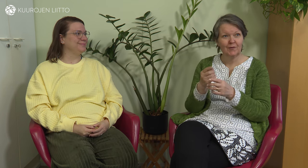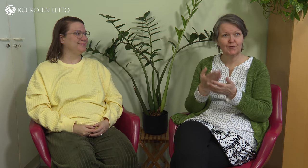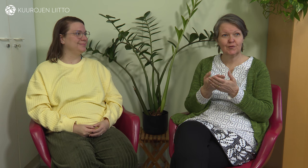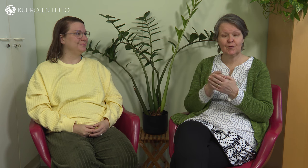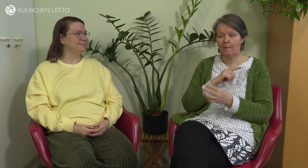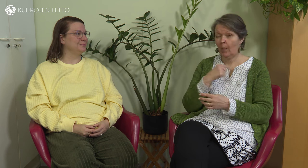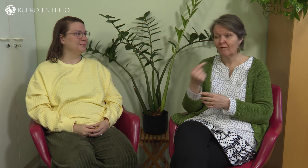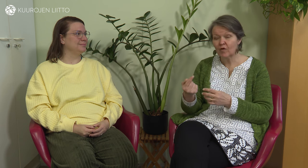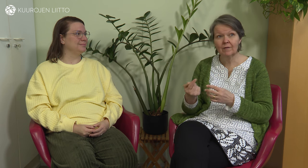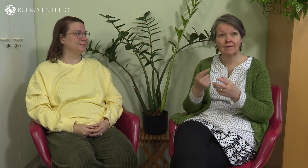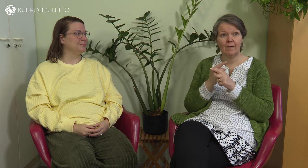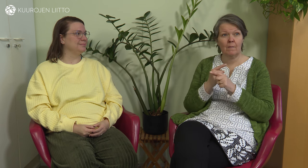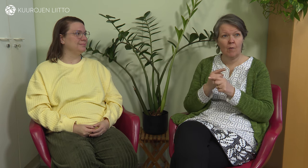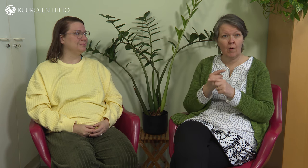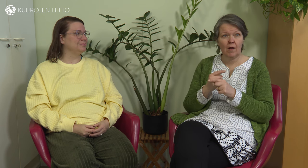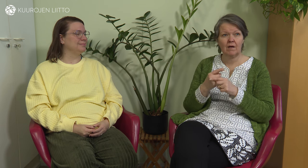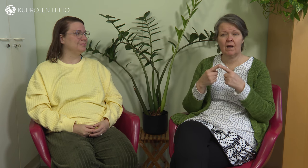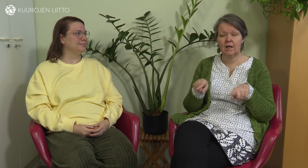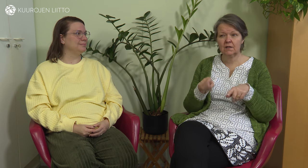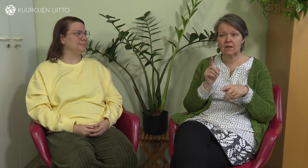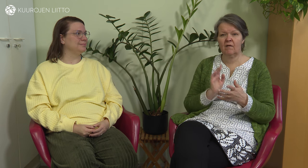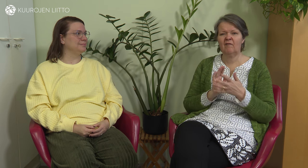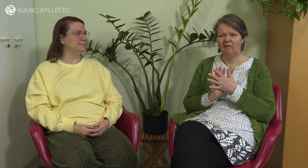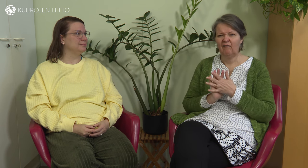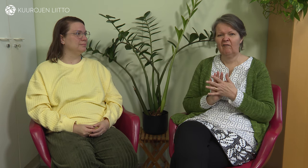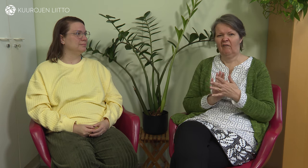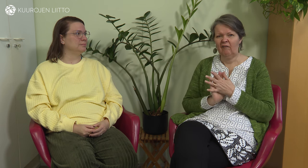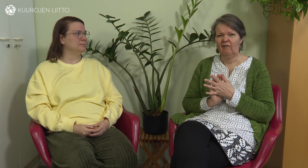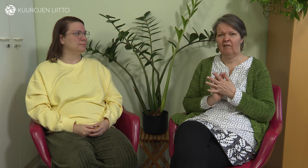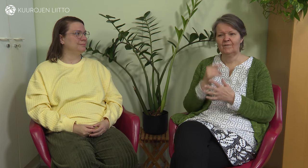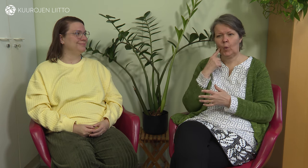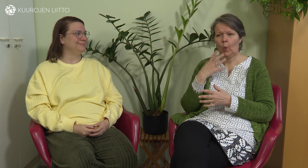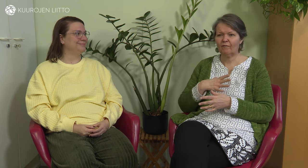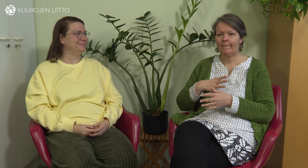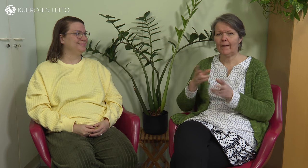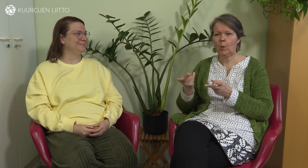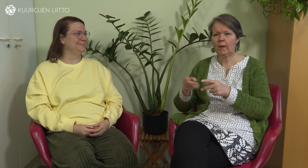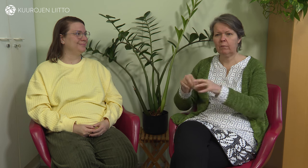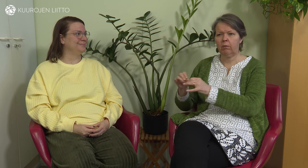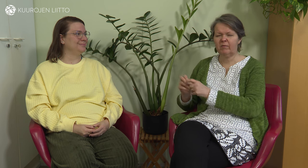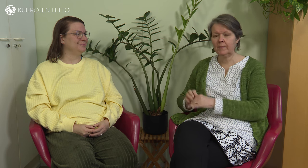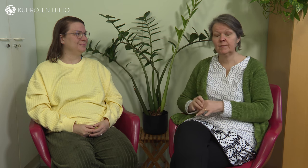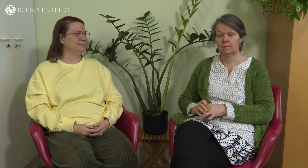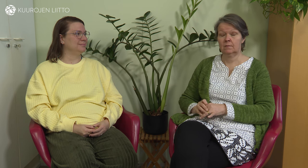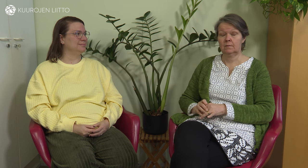Tätä asiaa on ajettu niin monta vuotta ja olemme kohdanneet kaikenlaista vastustusta.